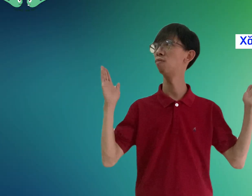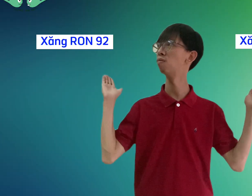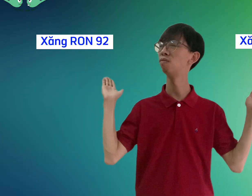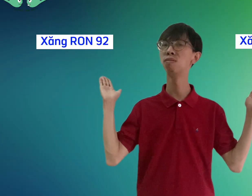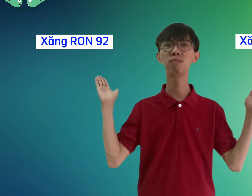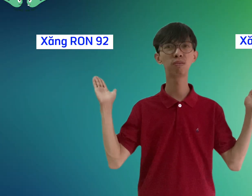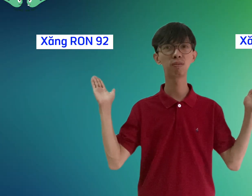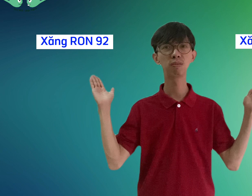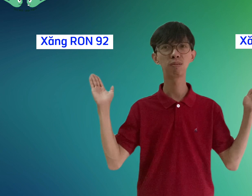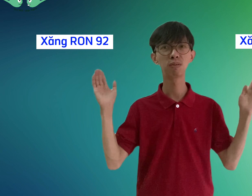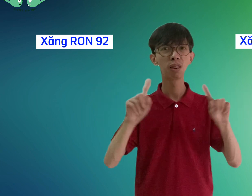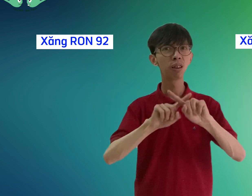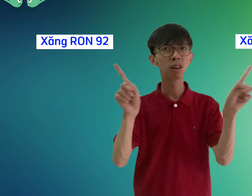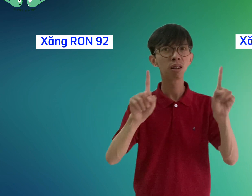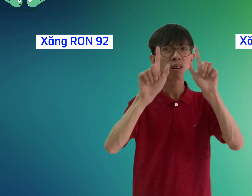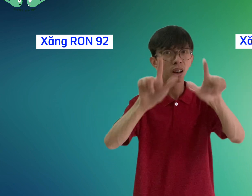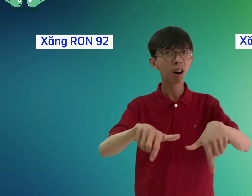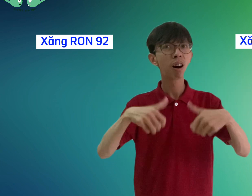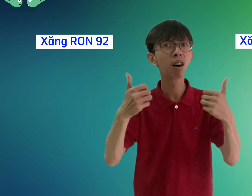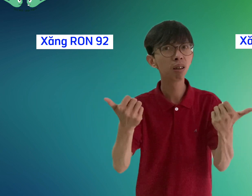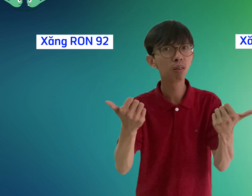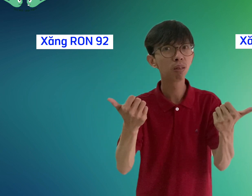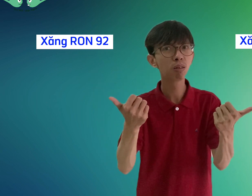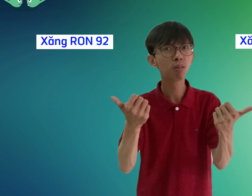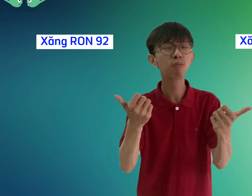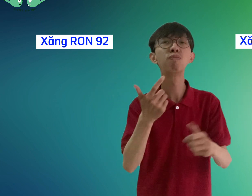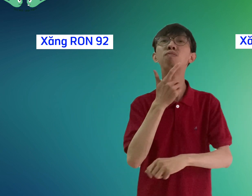Phân biệt xăng A92 và A95